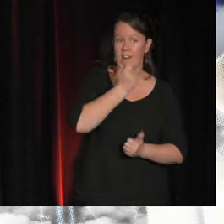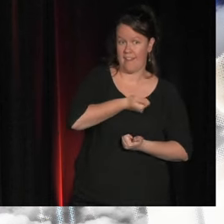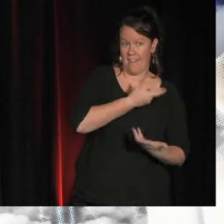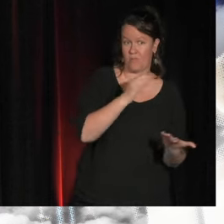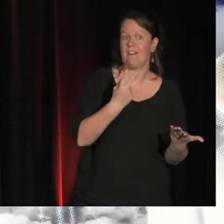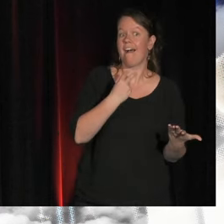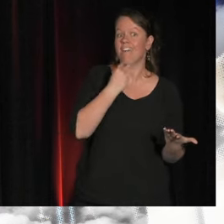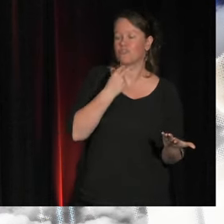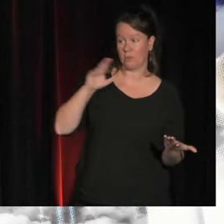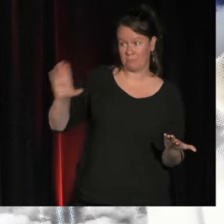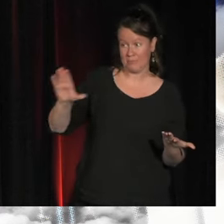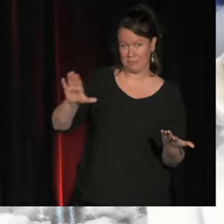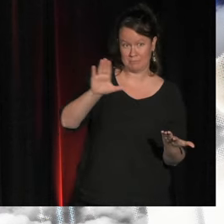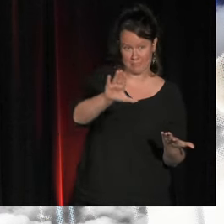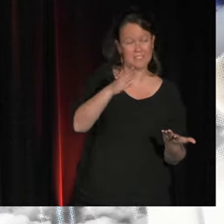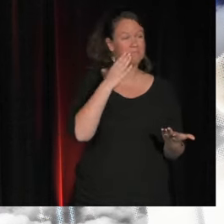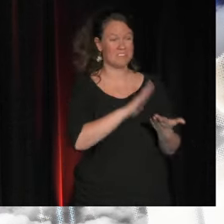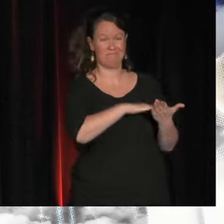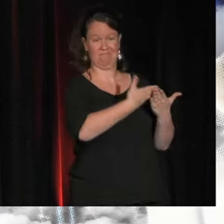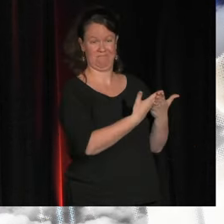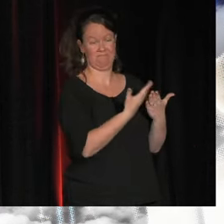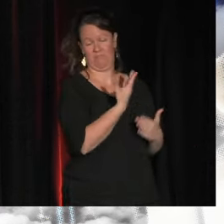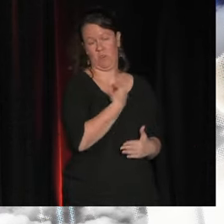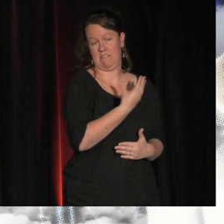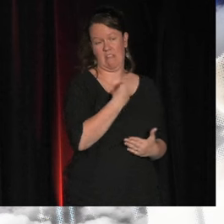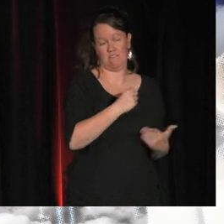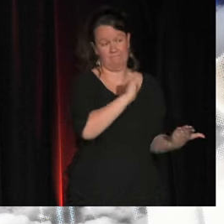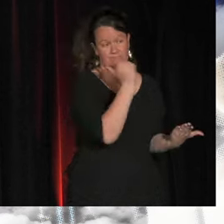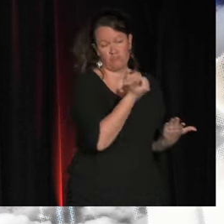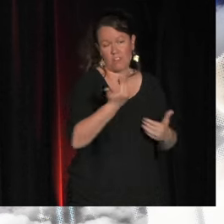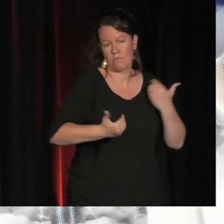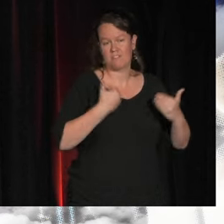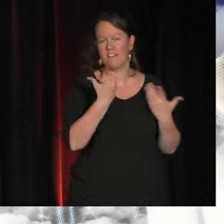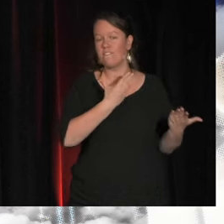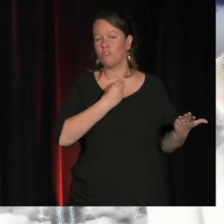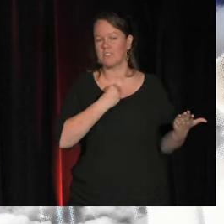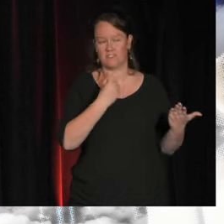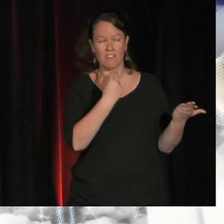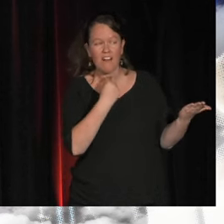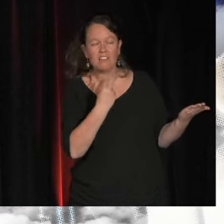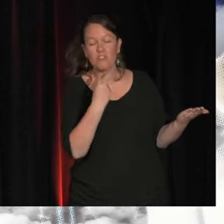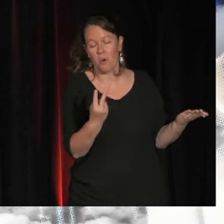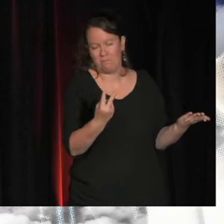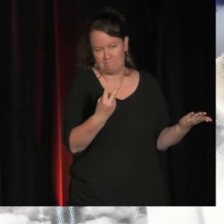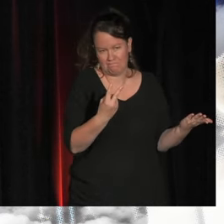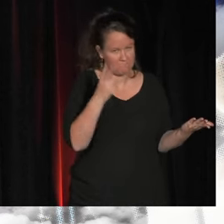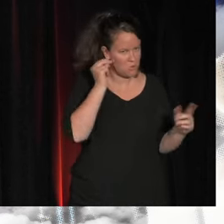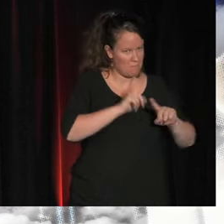originale, chose qu'on perd en VF, parce que ce sont des acteurs français, françaises qui ne vont pas faire les accents. Marseillais ?